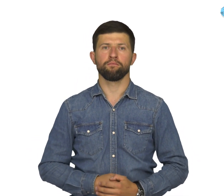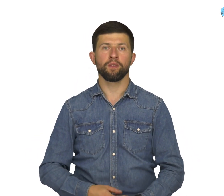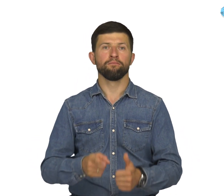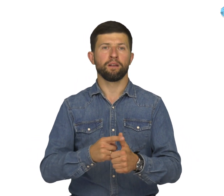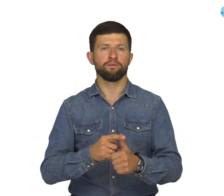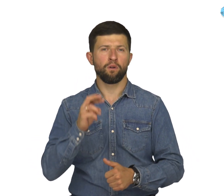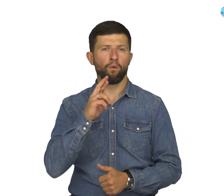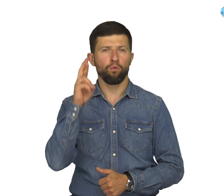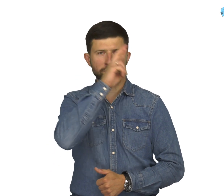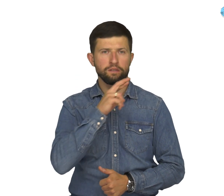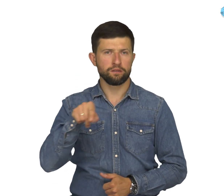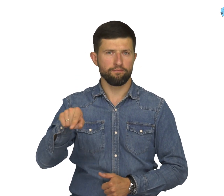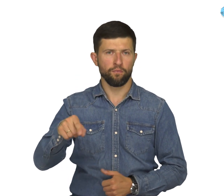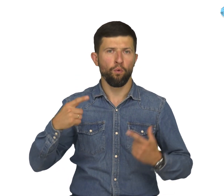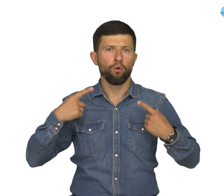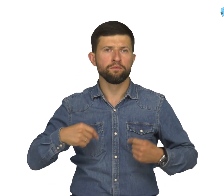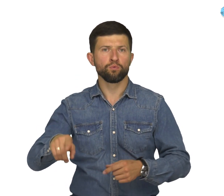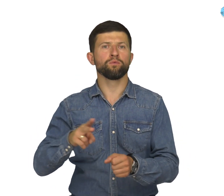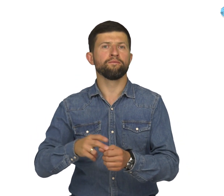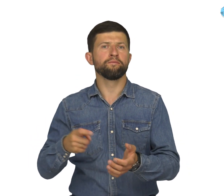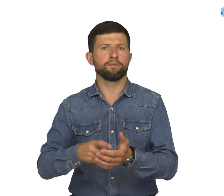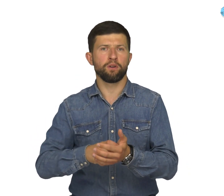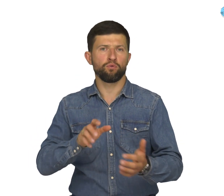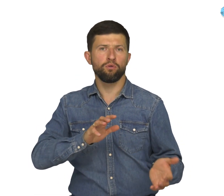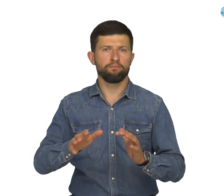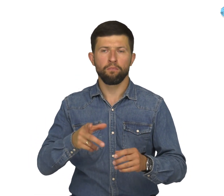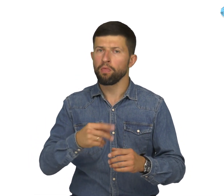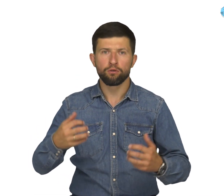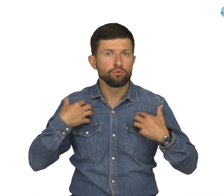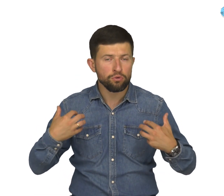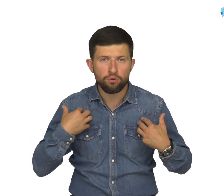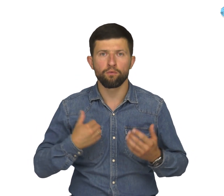1) rodzice osoby wymagającej opieki nie żyją,